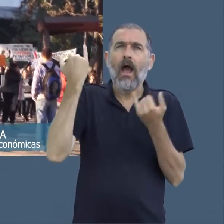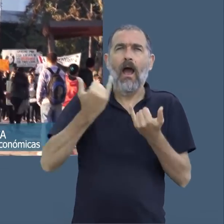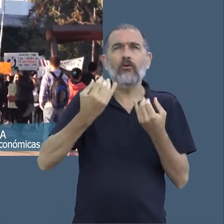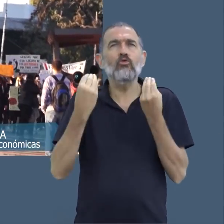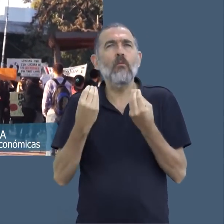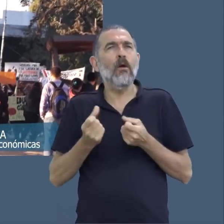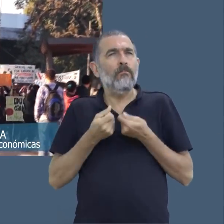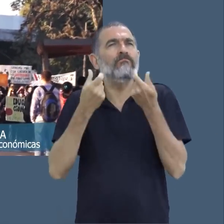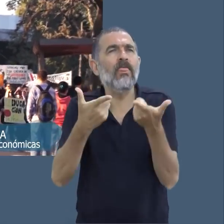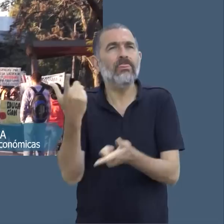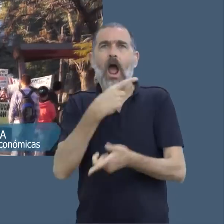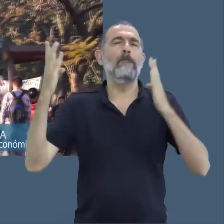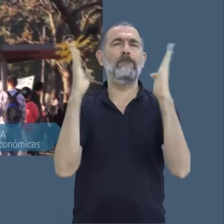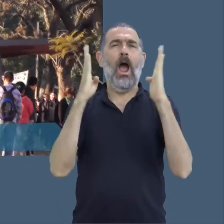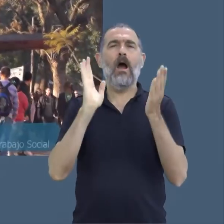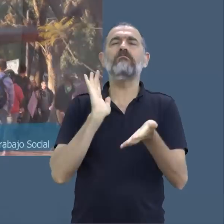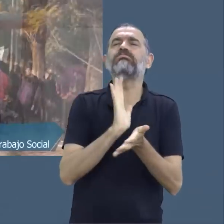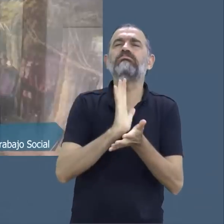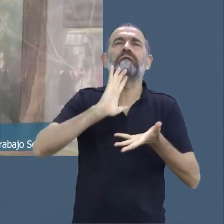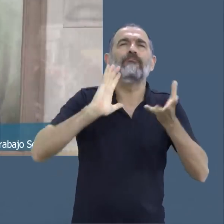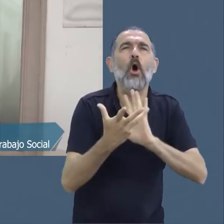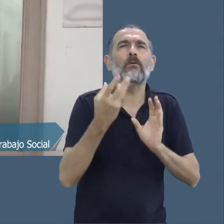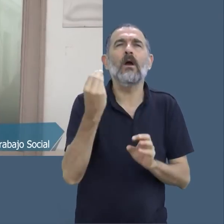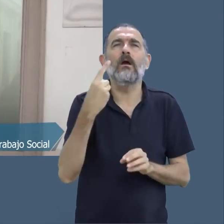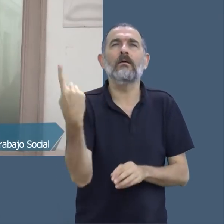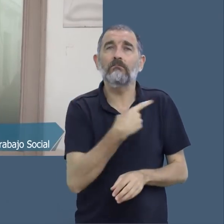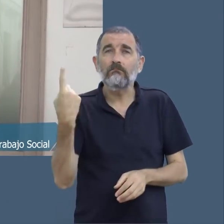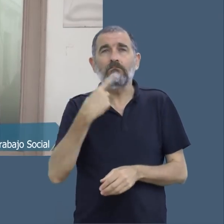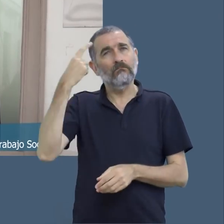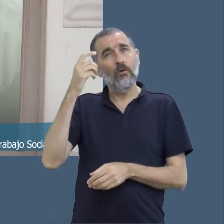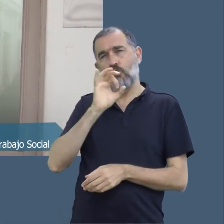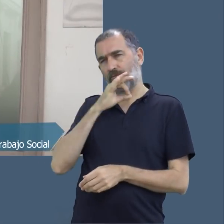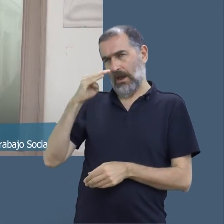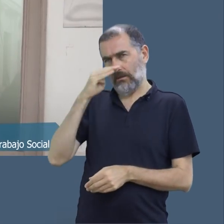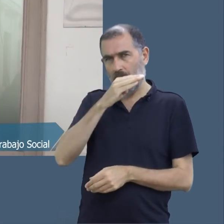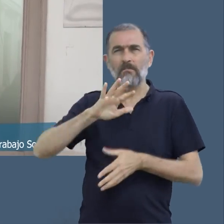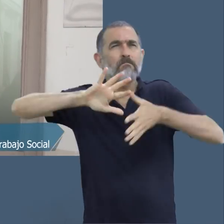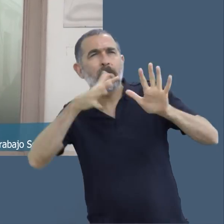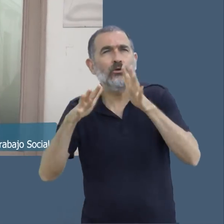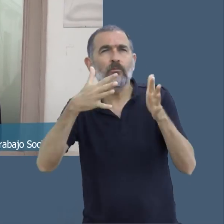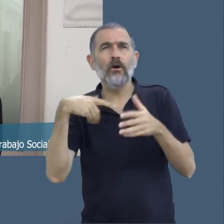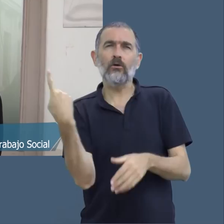tipo de impacto, resinificándole un sentido a que sería para nosotros la oveja negra,